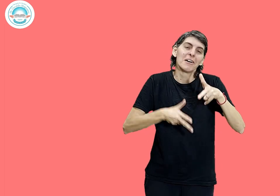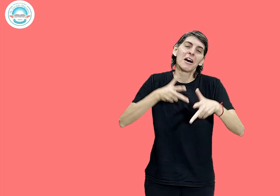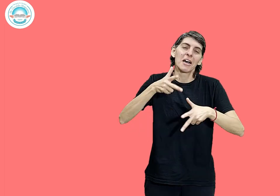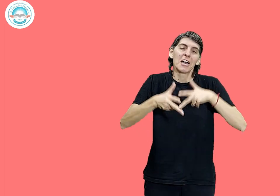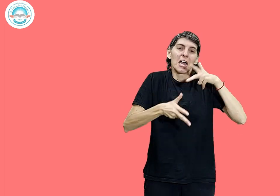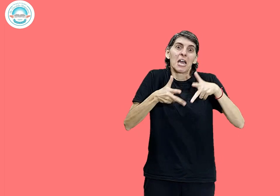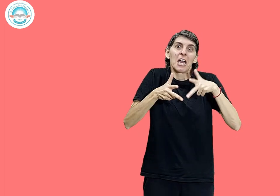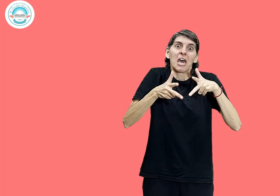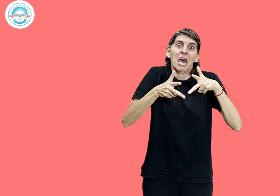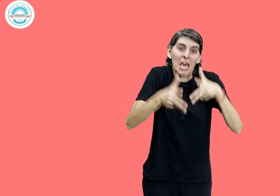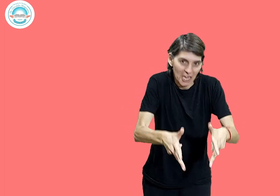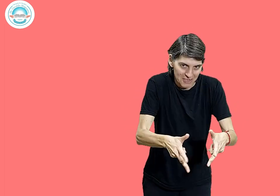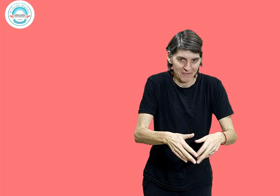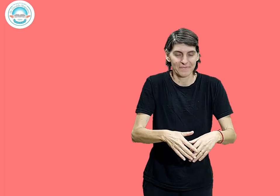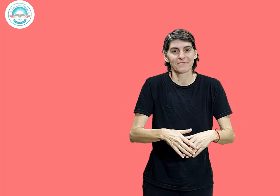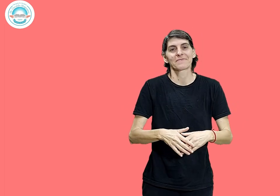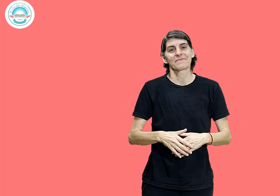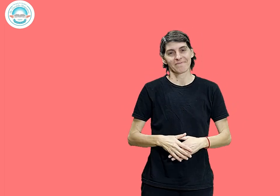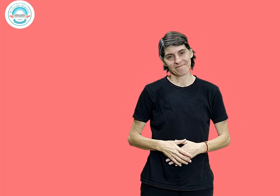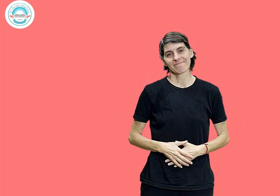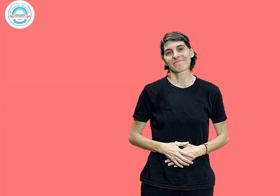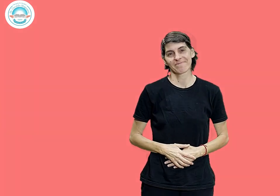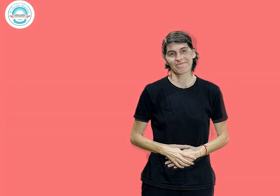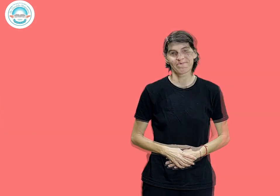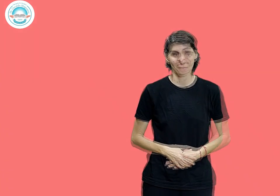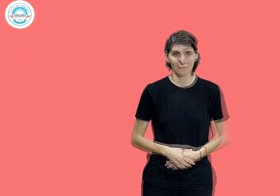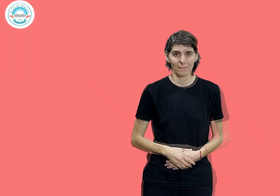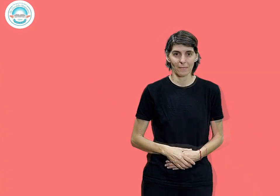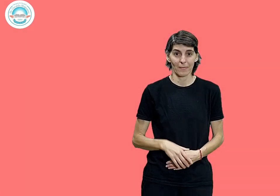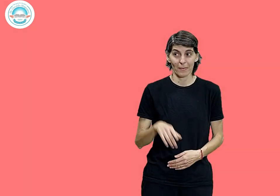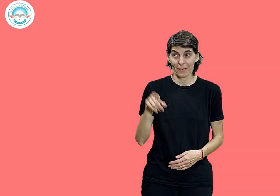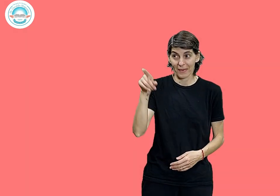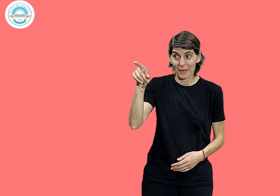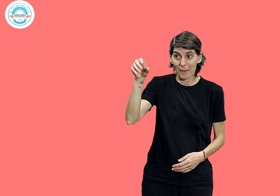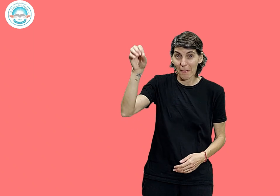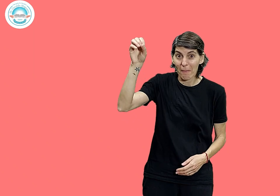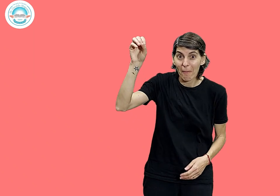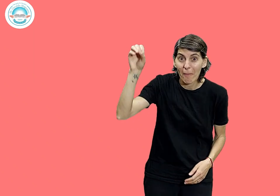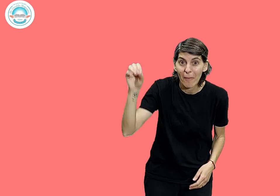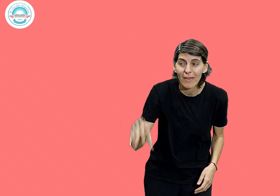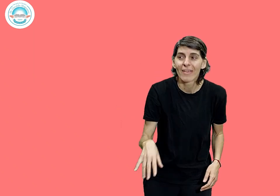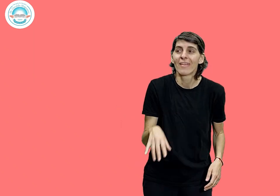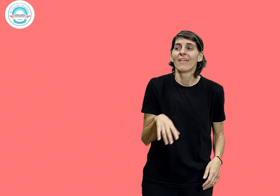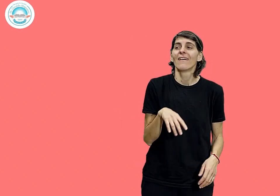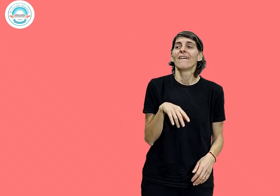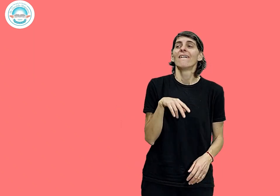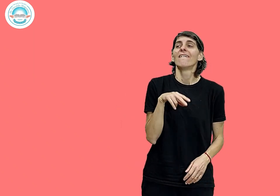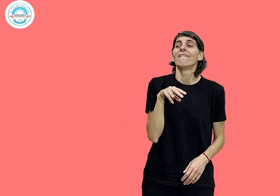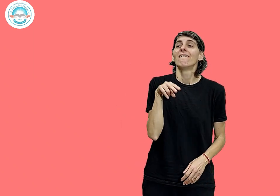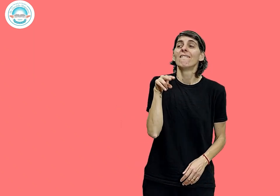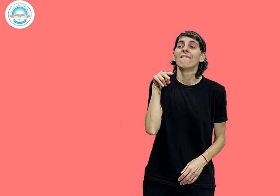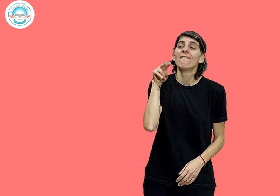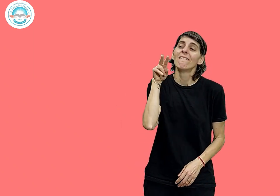que pronuncia muy fuerte.